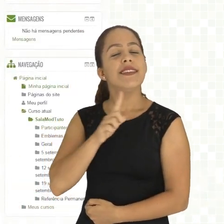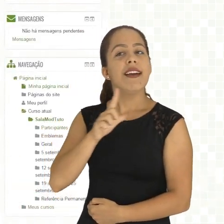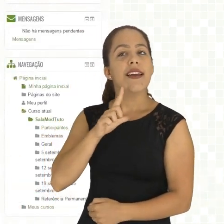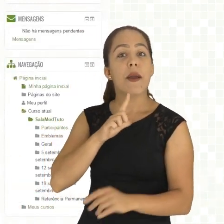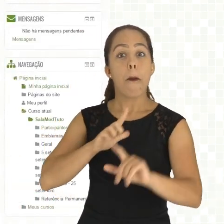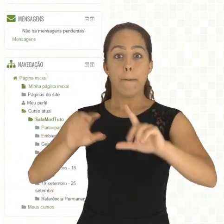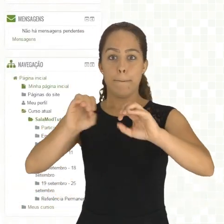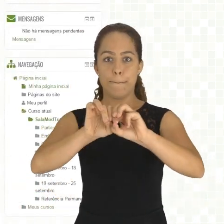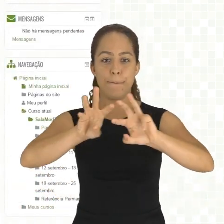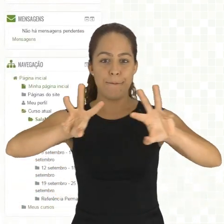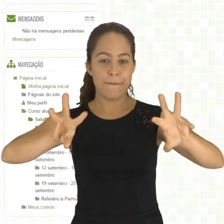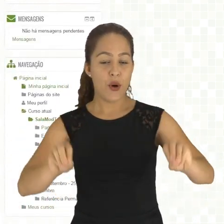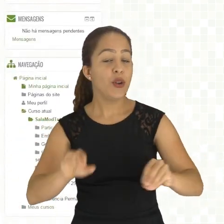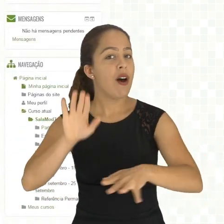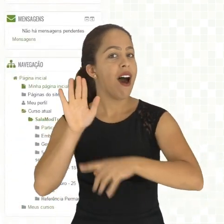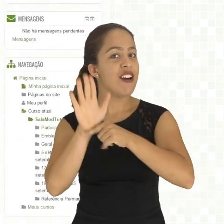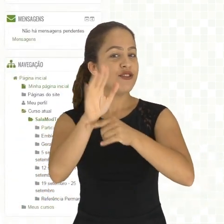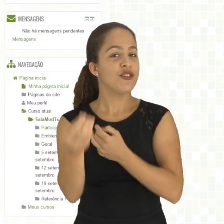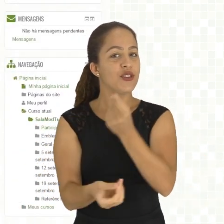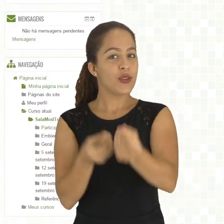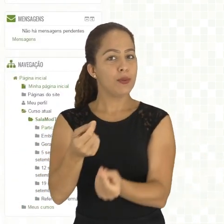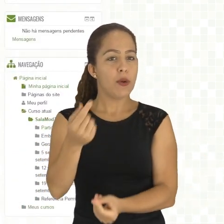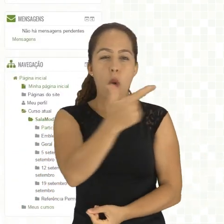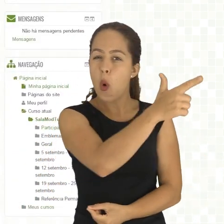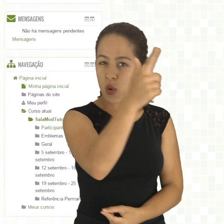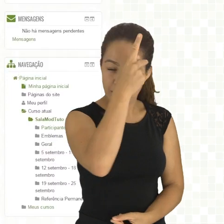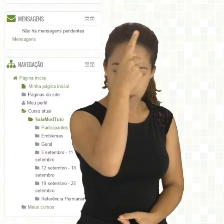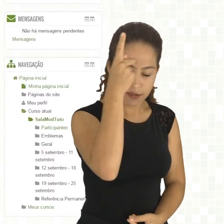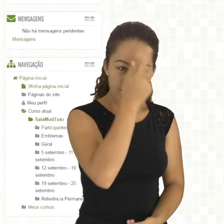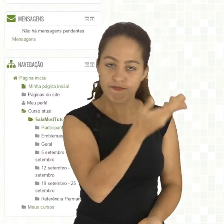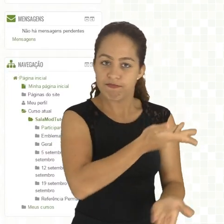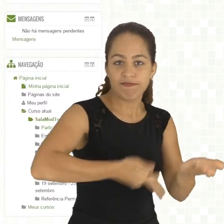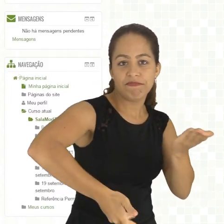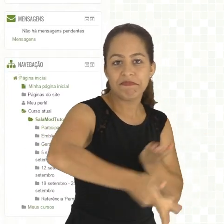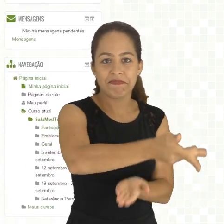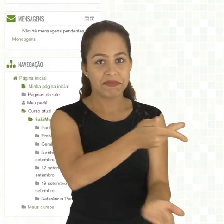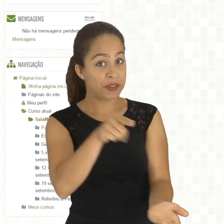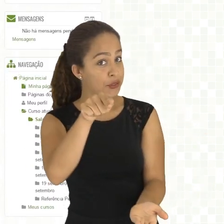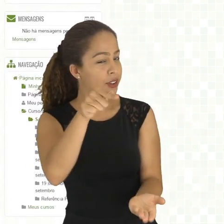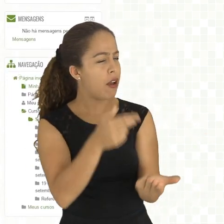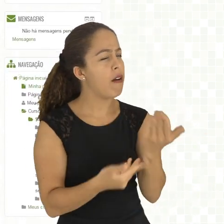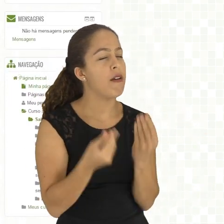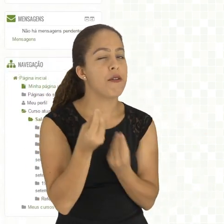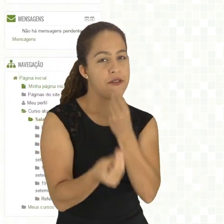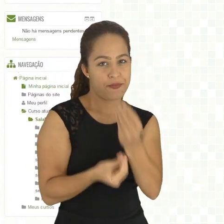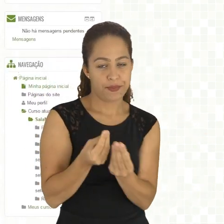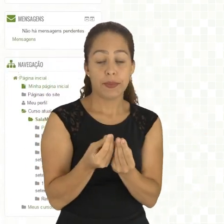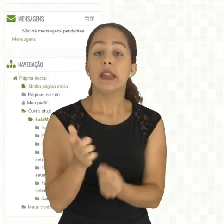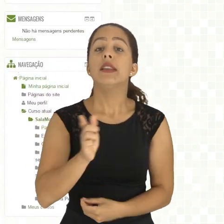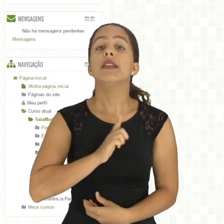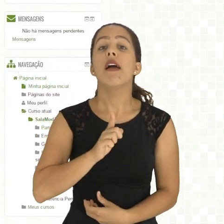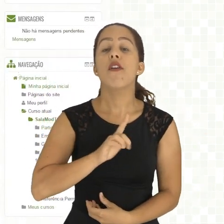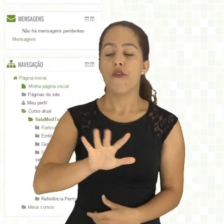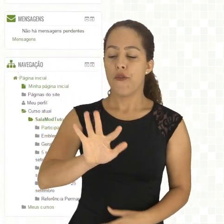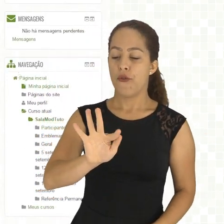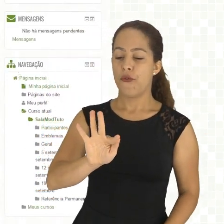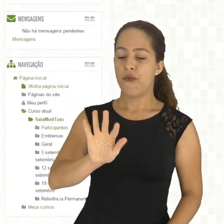moodle que ajudam você a interagir com outras pessoas e um desses recursos é o